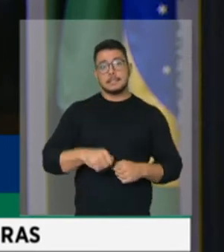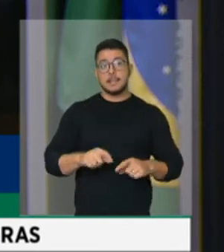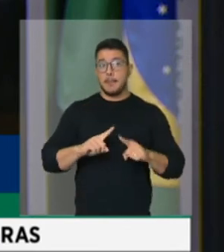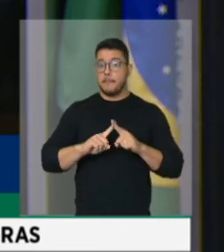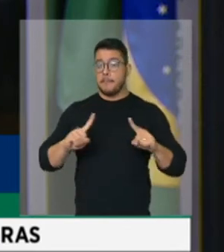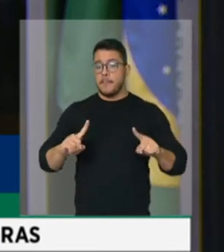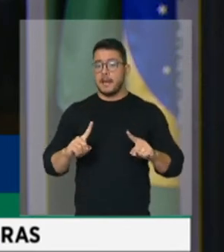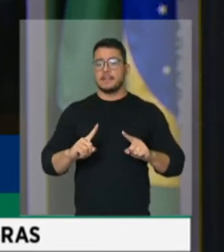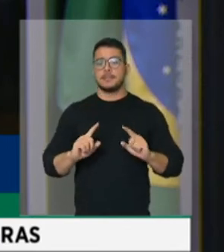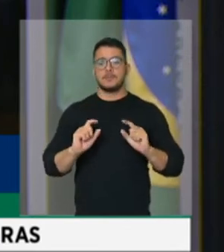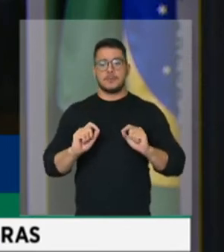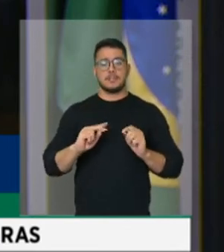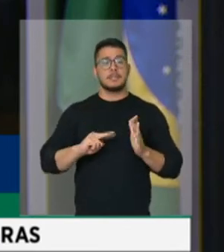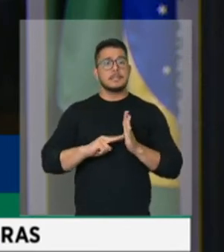DA EMPRESA QUE HOJE É DE 61% PARA 45%. SÃO COISAS